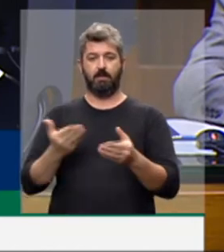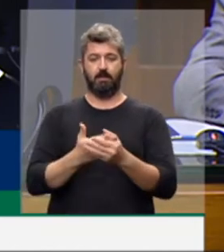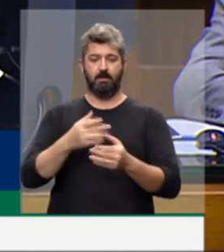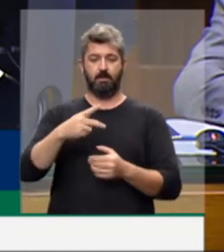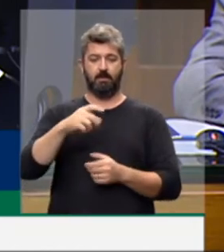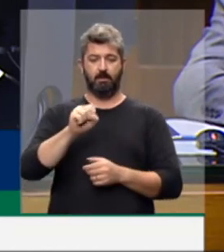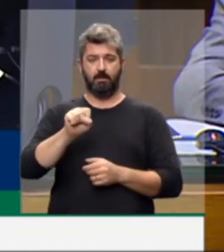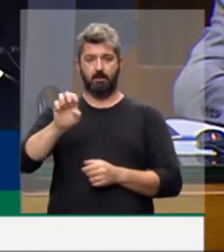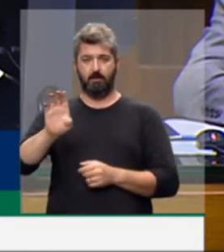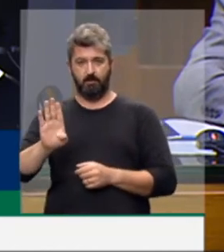PROVISÓRIA 998 DE 2020, CONSTANTE NA PAUTA DA PRESENTE